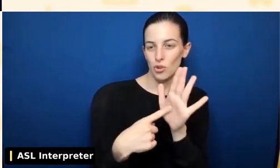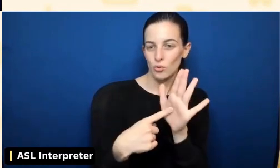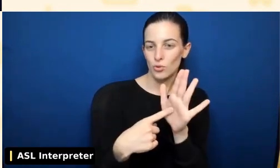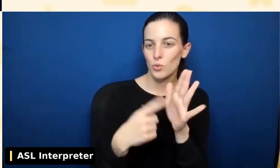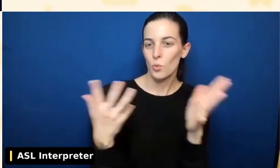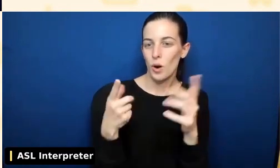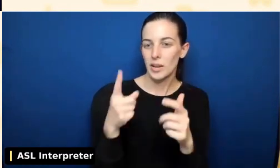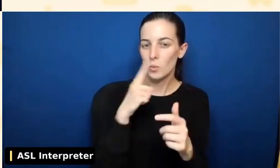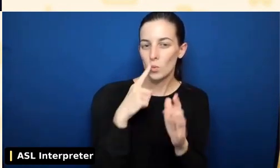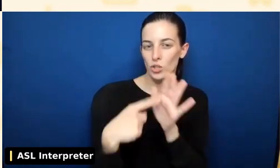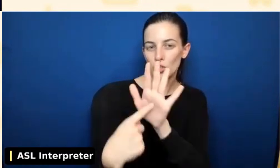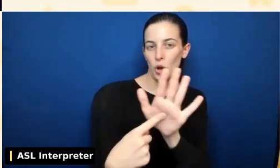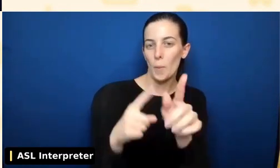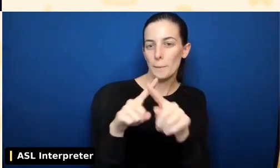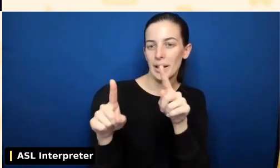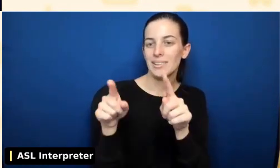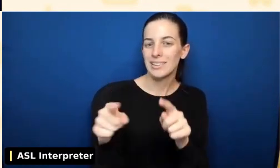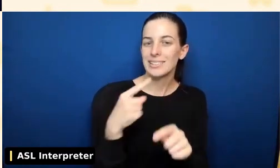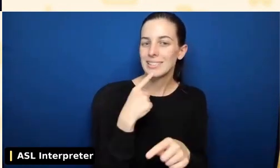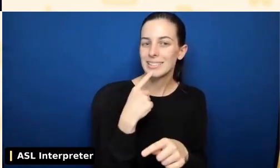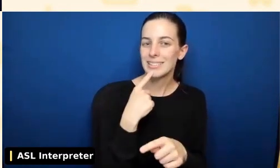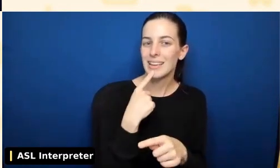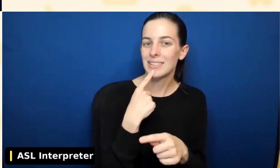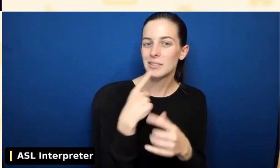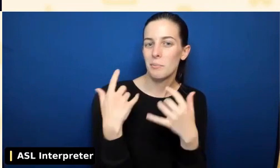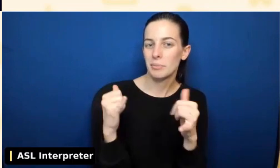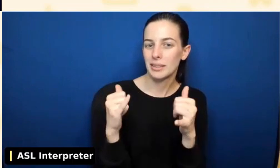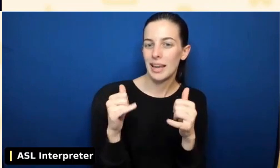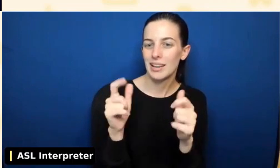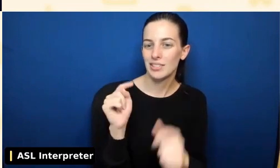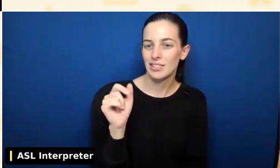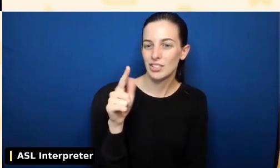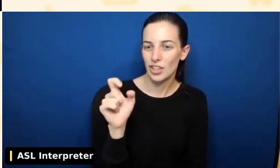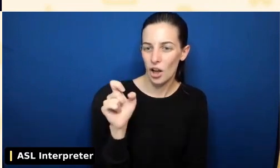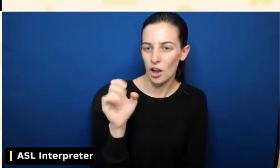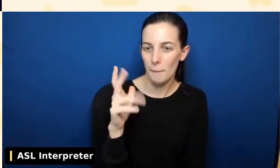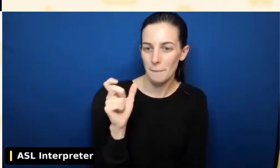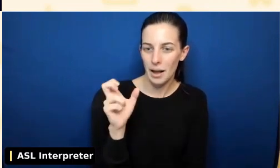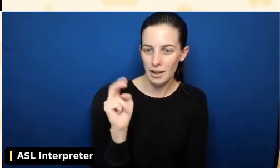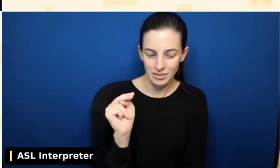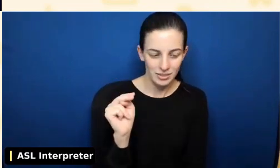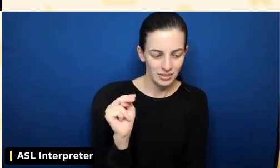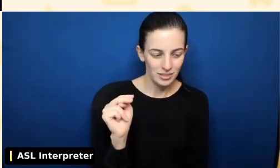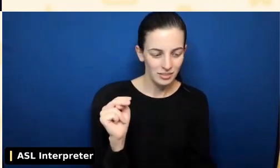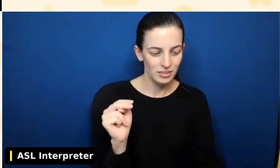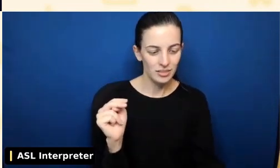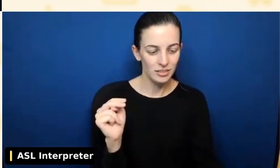Pero básicamente dice reproducir animación, botón de alternancia seleccionado, luego reproduce animaciones, alterna el botón, luego selecciona,